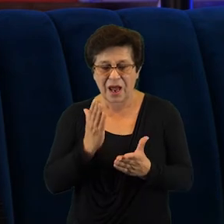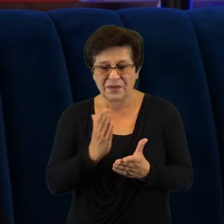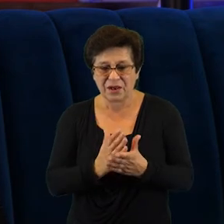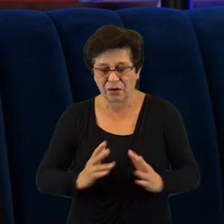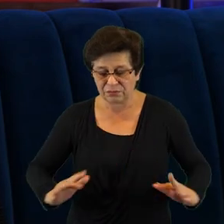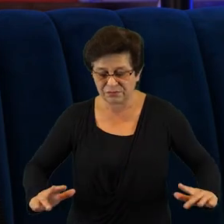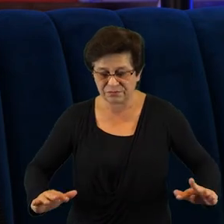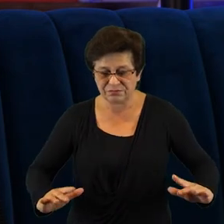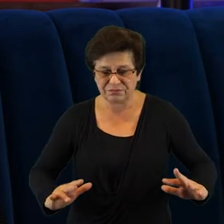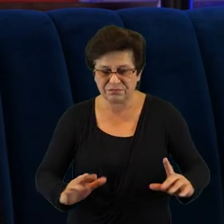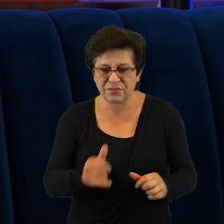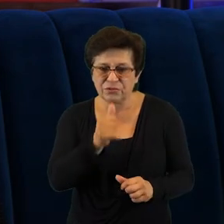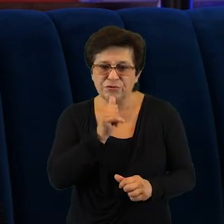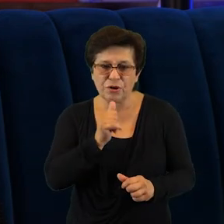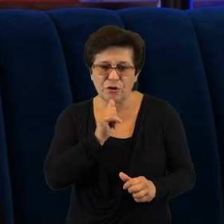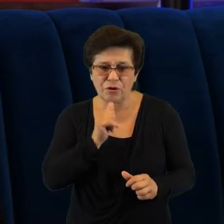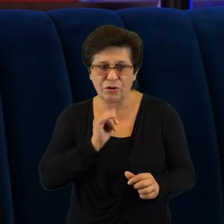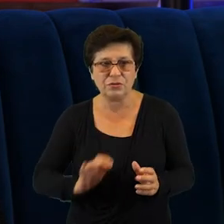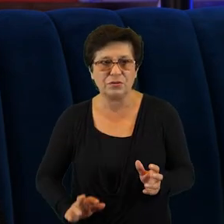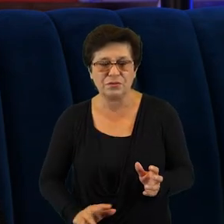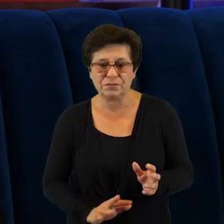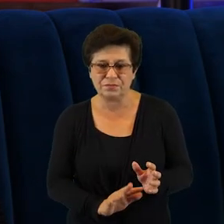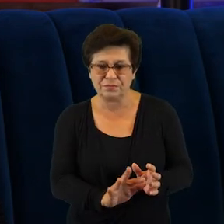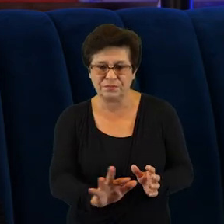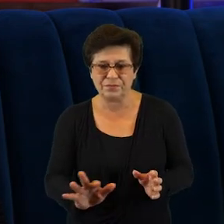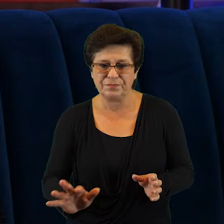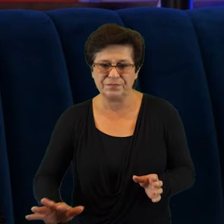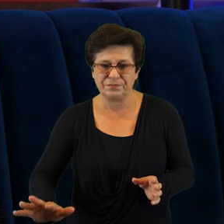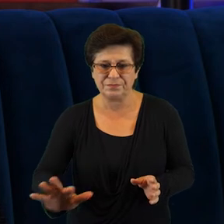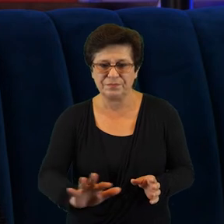Jest to takie zupełnie inne miejsce niż każdy inny cmentarz.